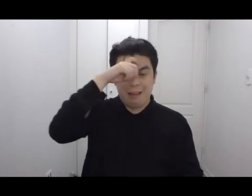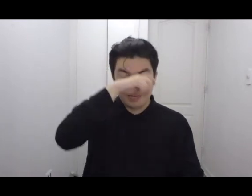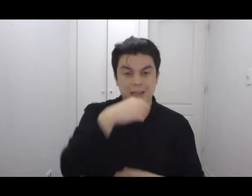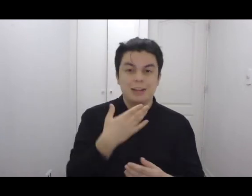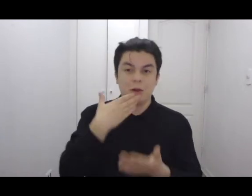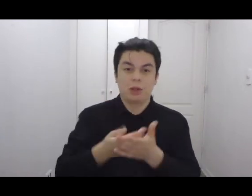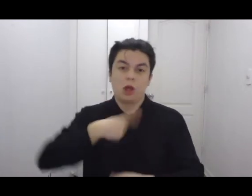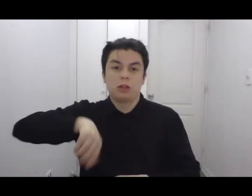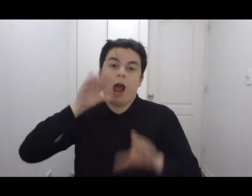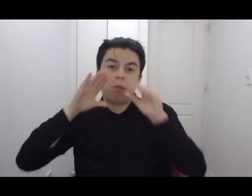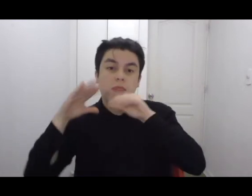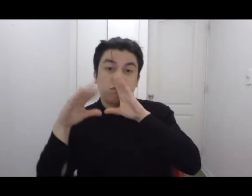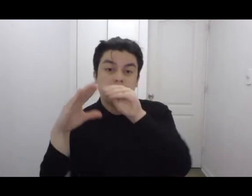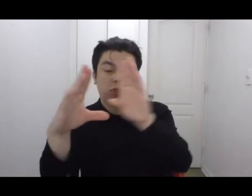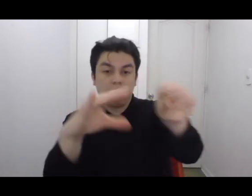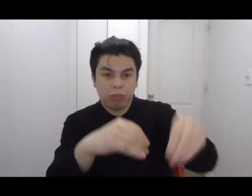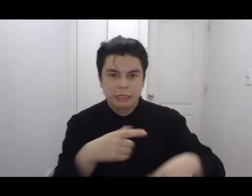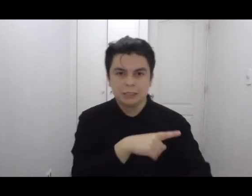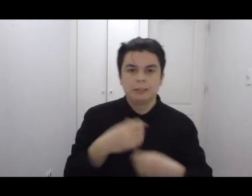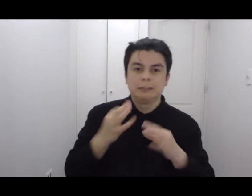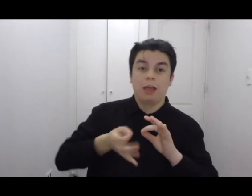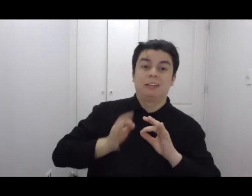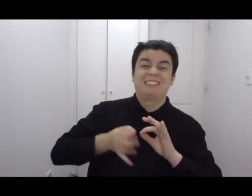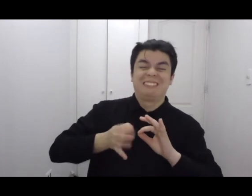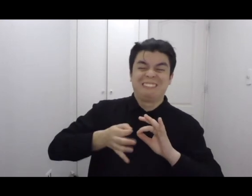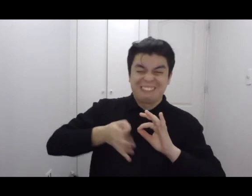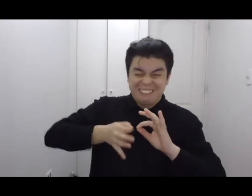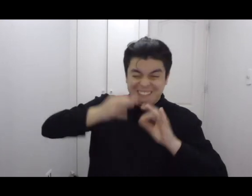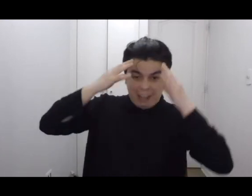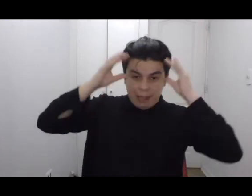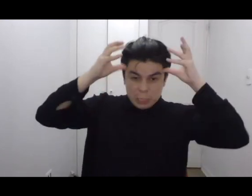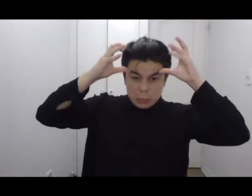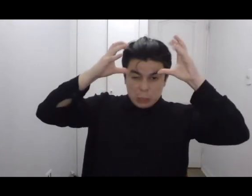un dolor de cabeza le hemos dado hablando a la velocidad de la luz en estos programas